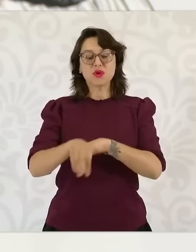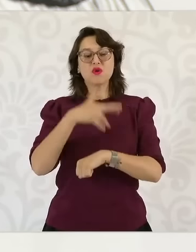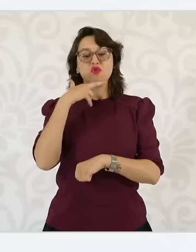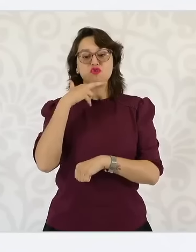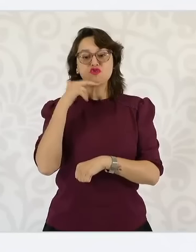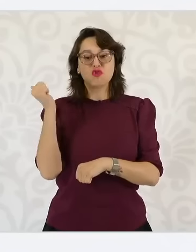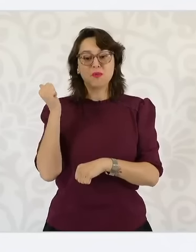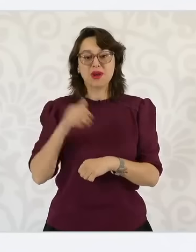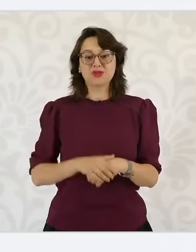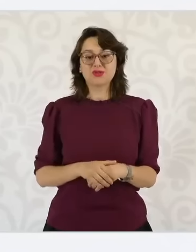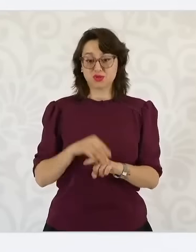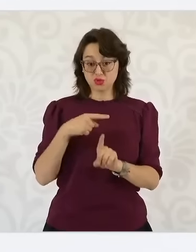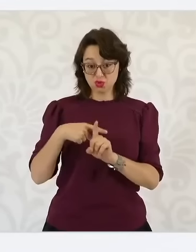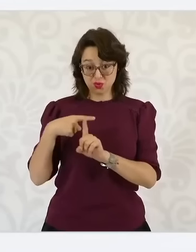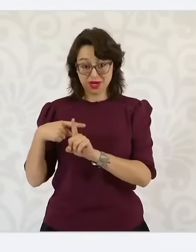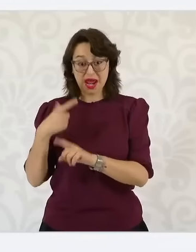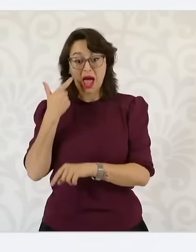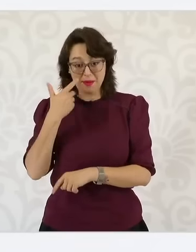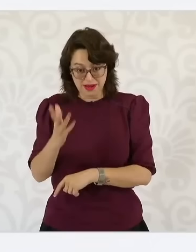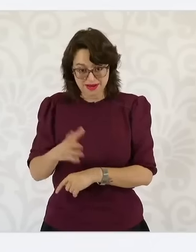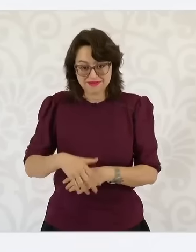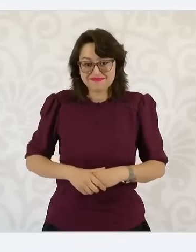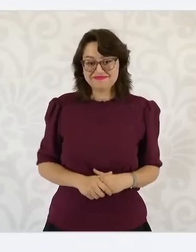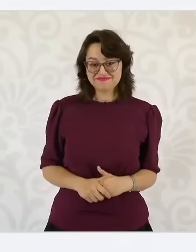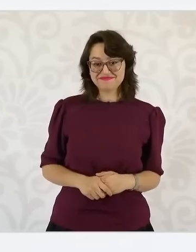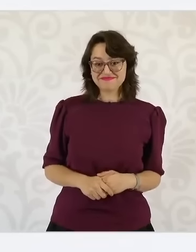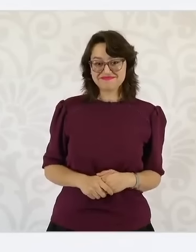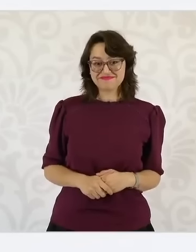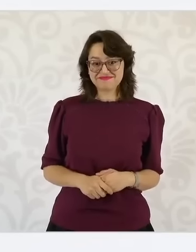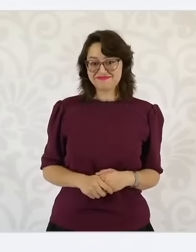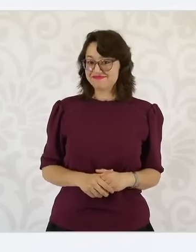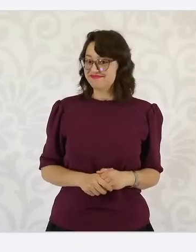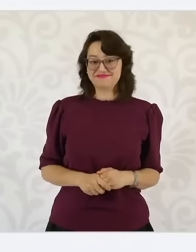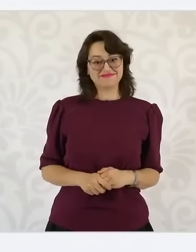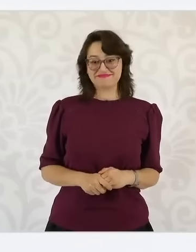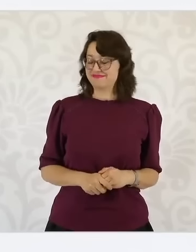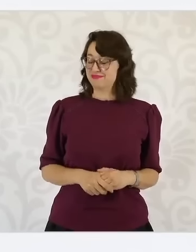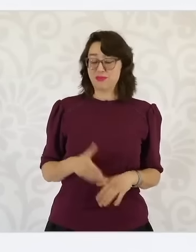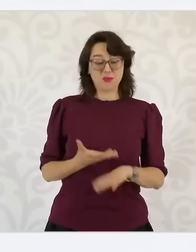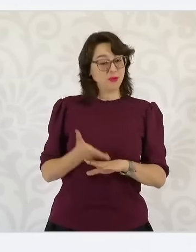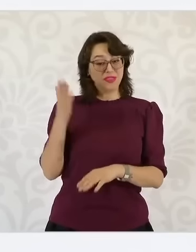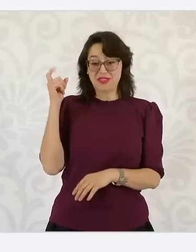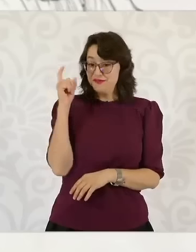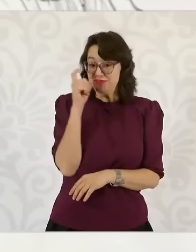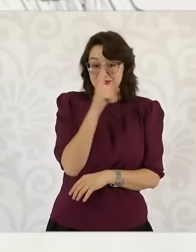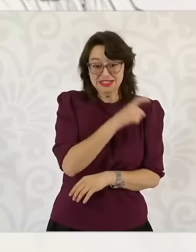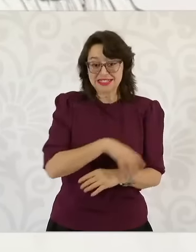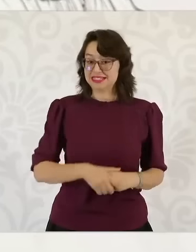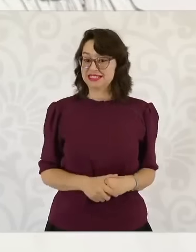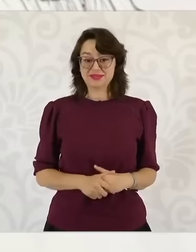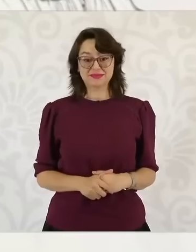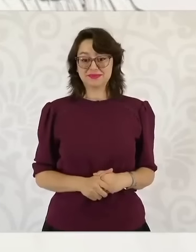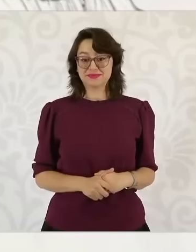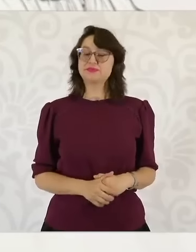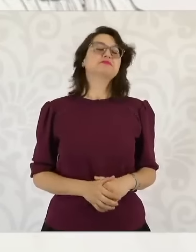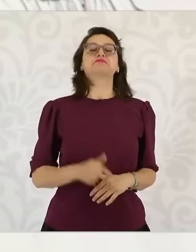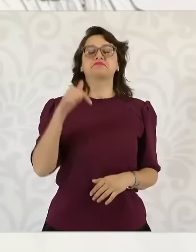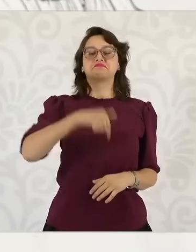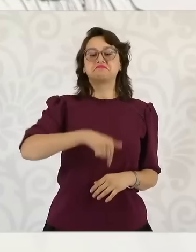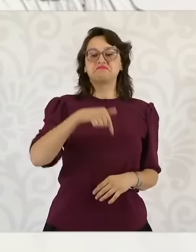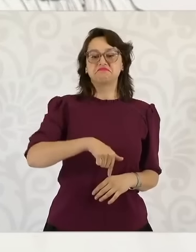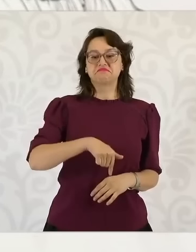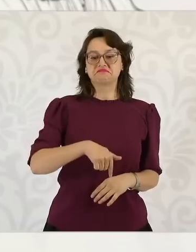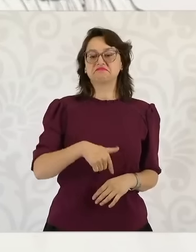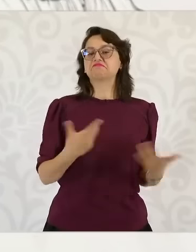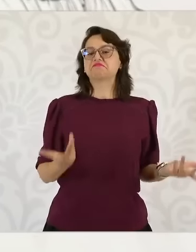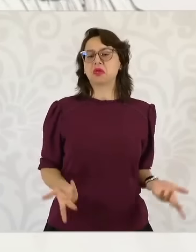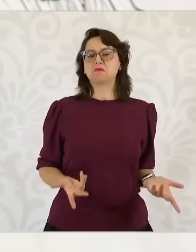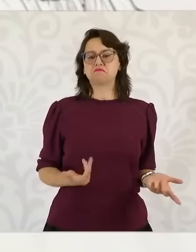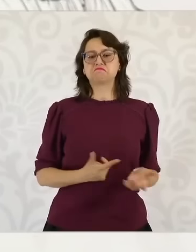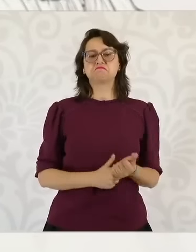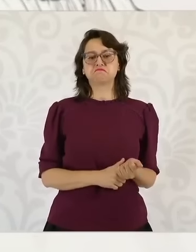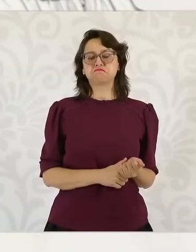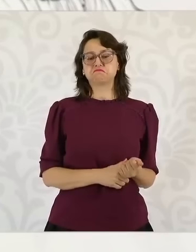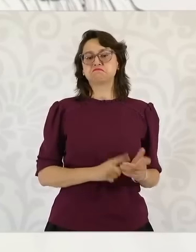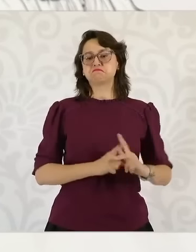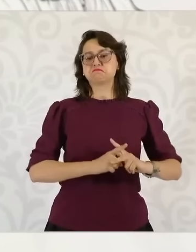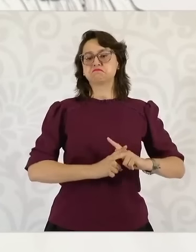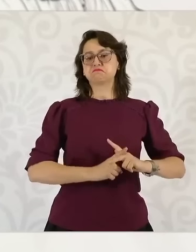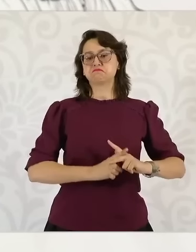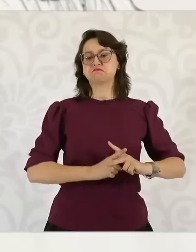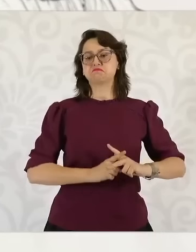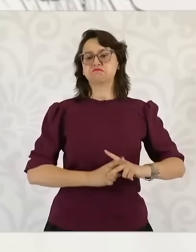con números romanos ¿no pues dificilísimo acá no los mayas tenían su matemática y el conocimiento